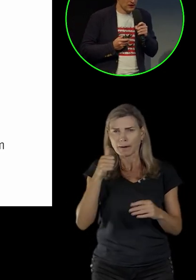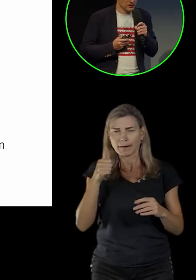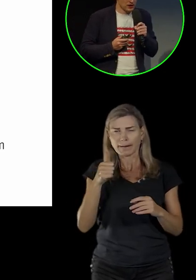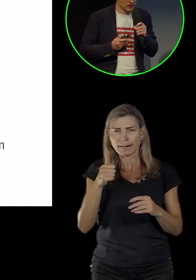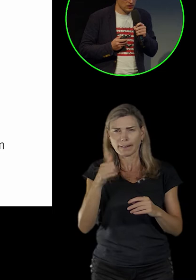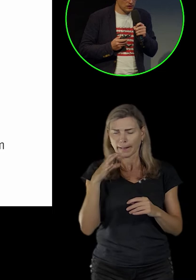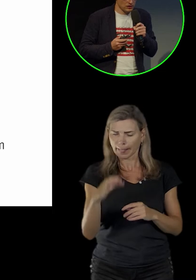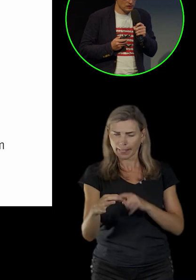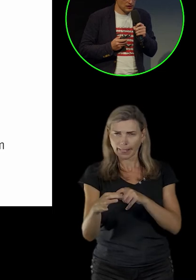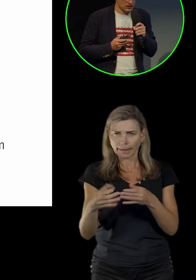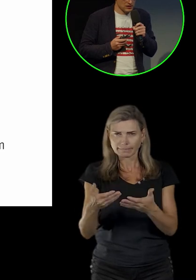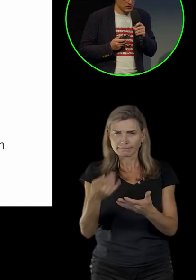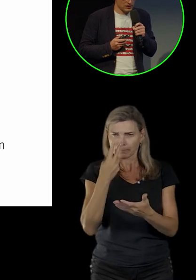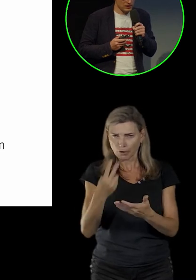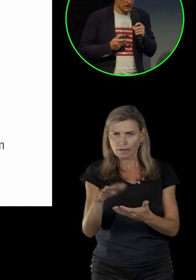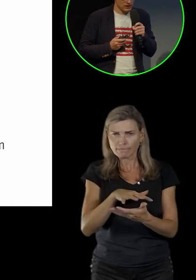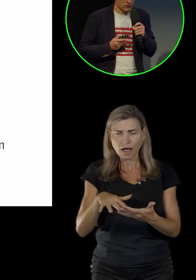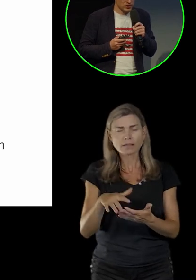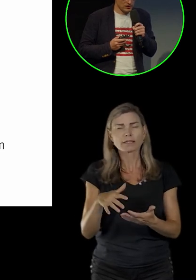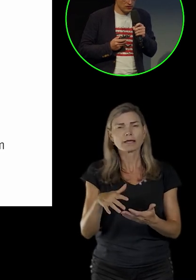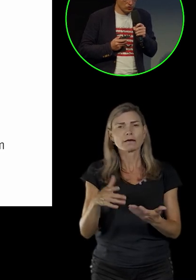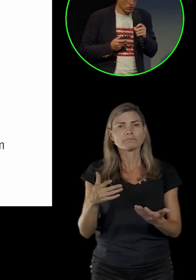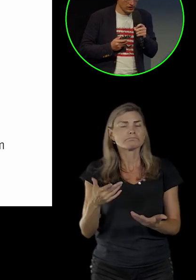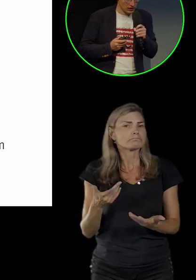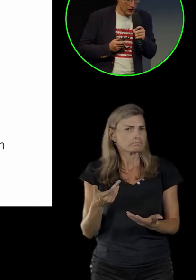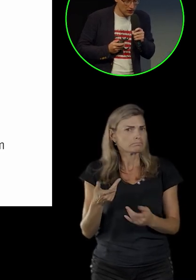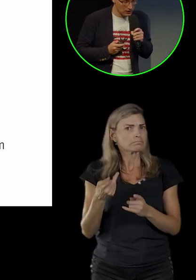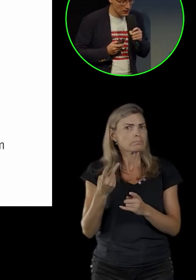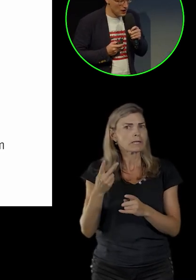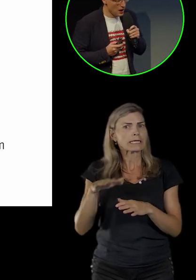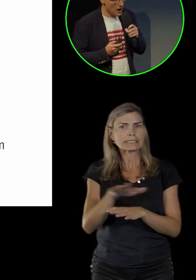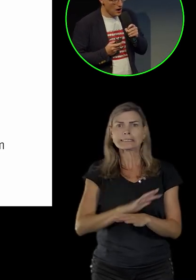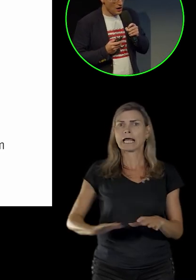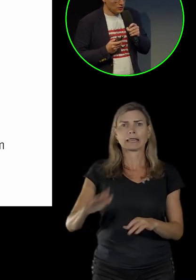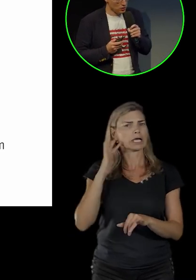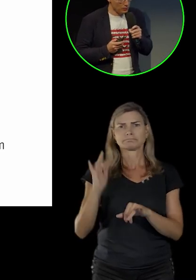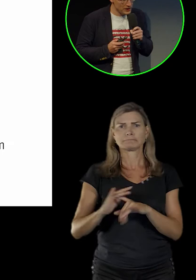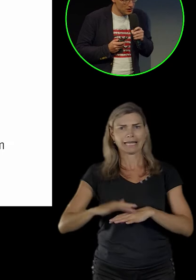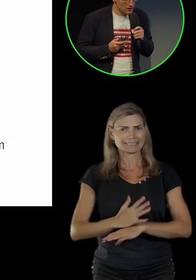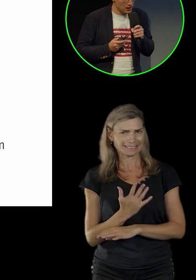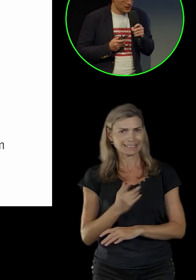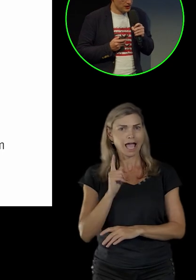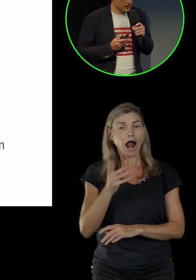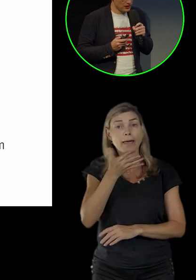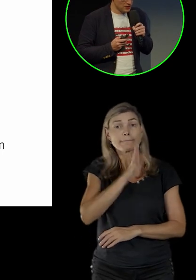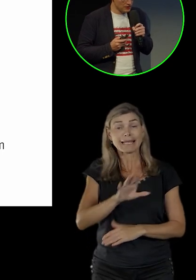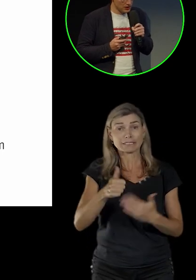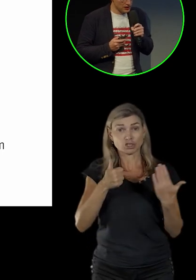tak ten celek nemusíte nutně vnímat. A z toho 565 je zastavitelných,